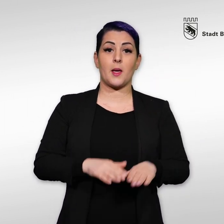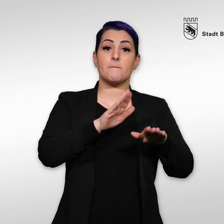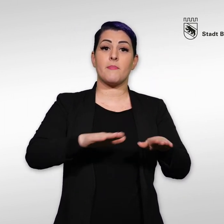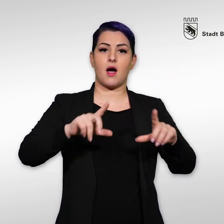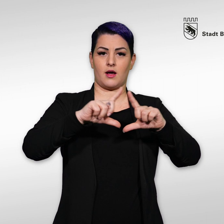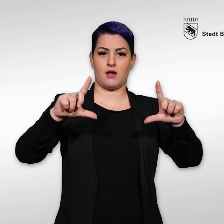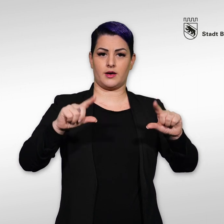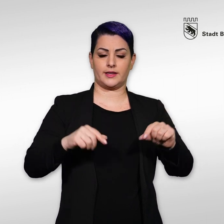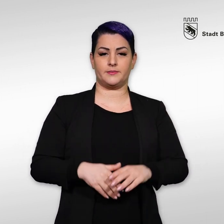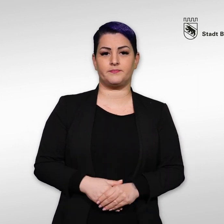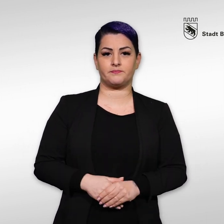Parkkarten